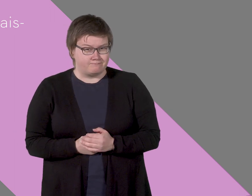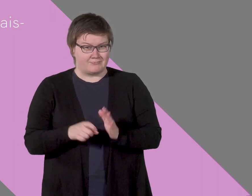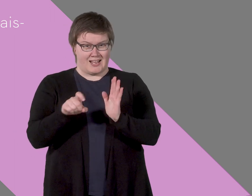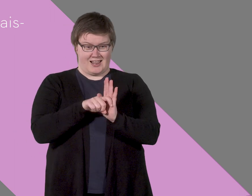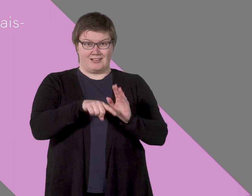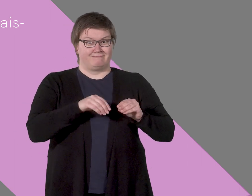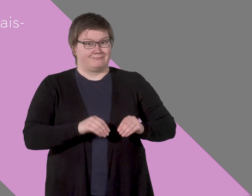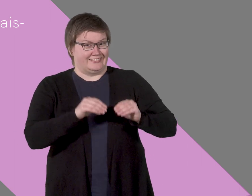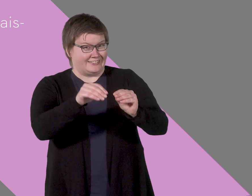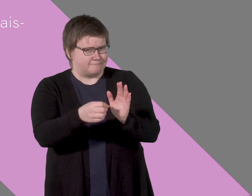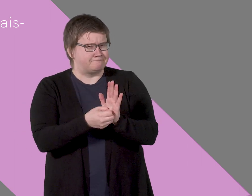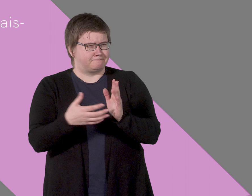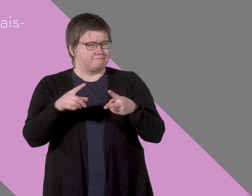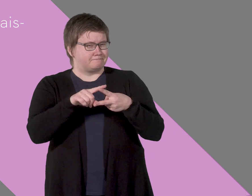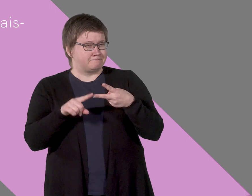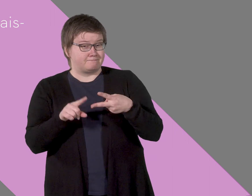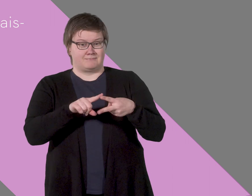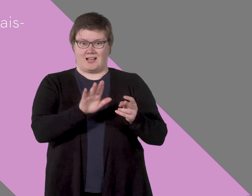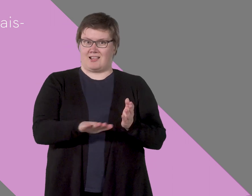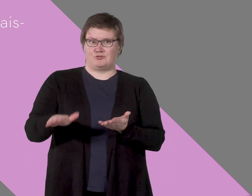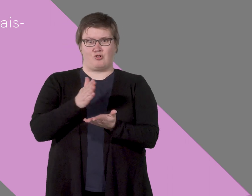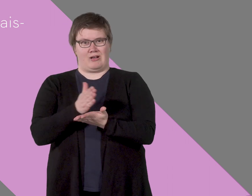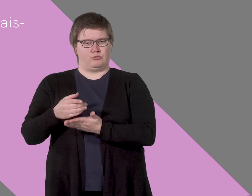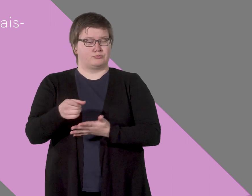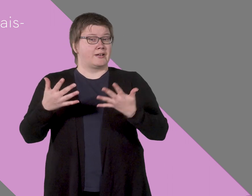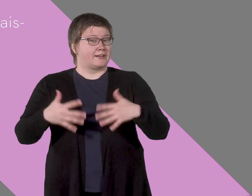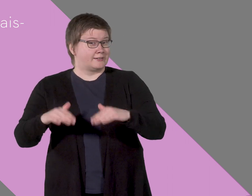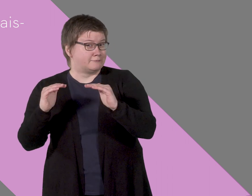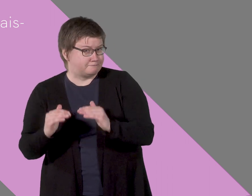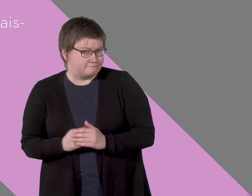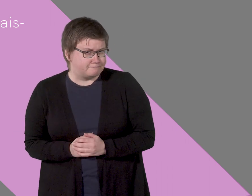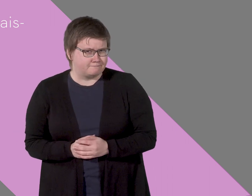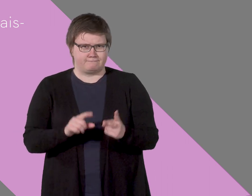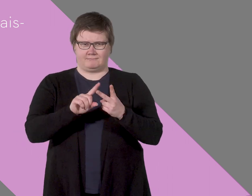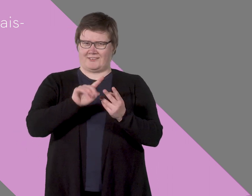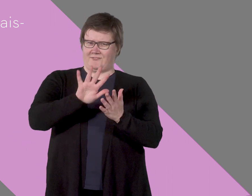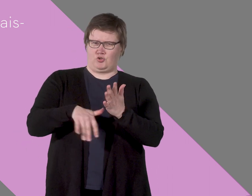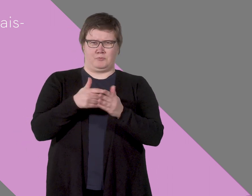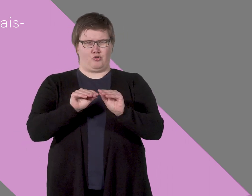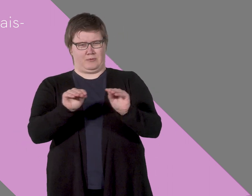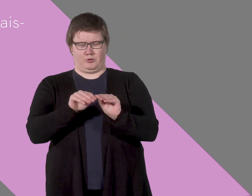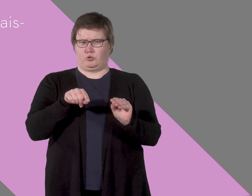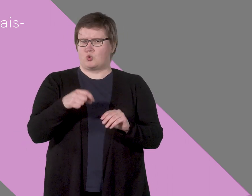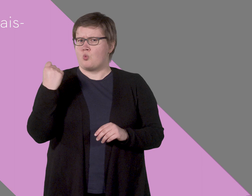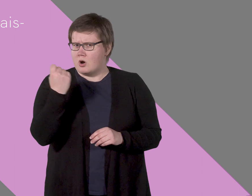Lain siirtyminen heikentää lasten oikeuksia ja uhkaa viittomakielen opetusta, -